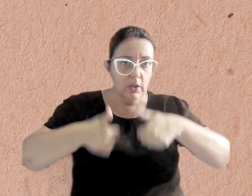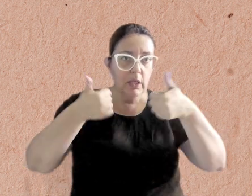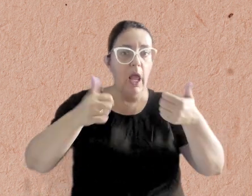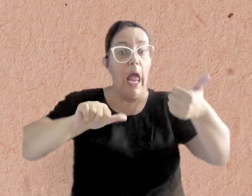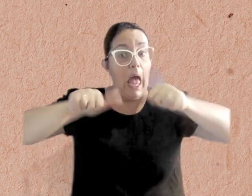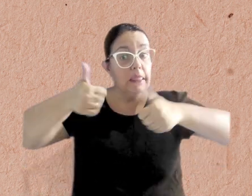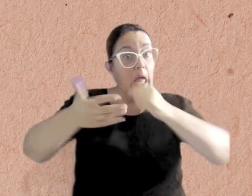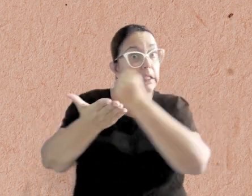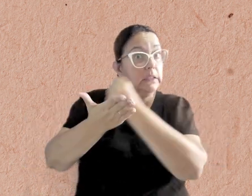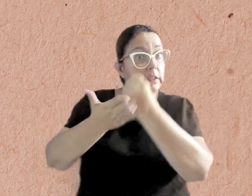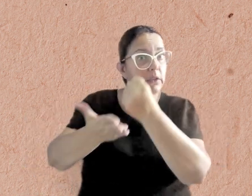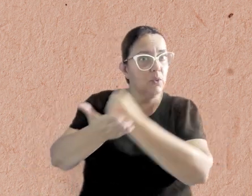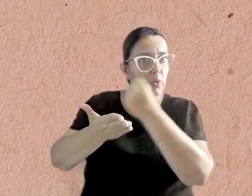a análise documental,